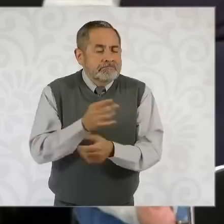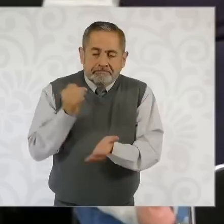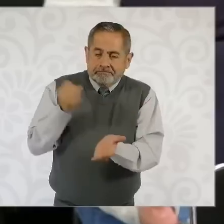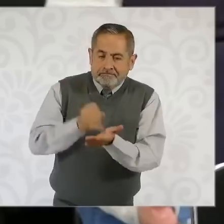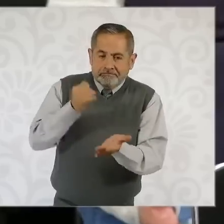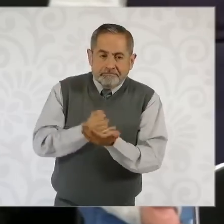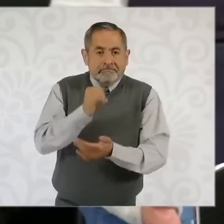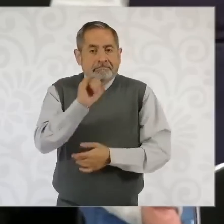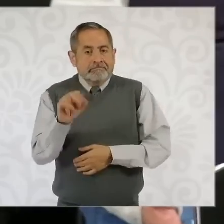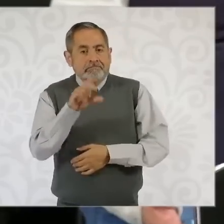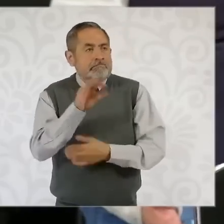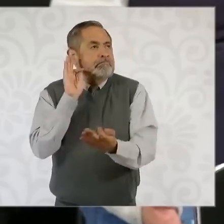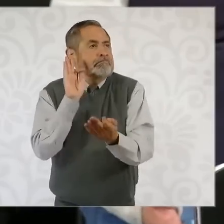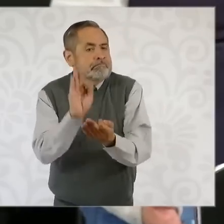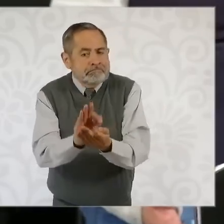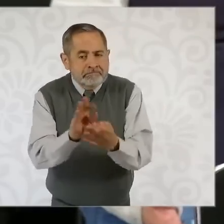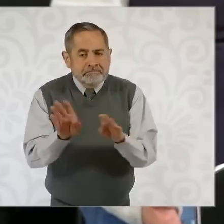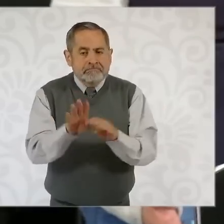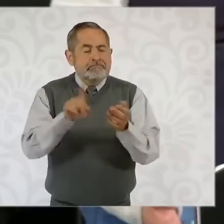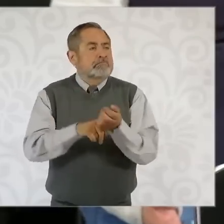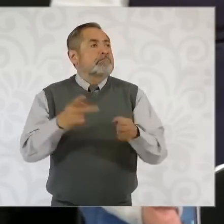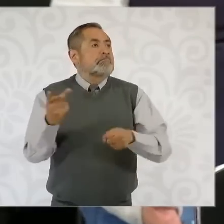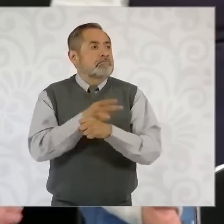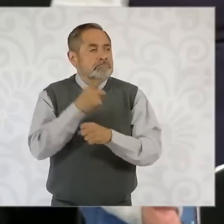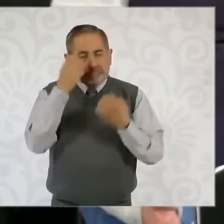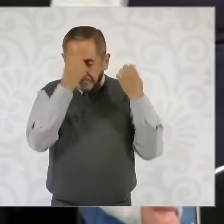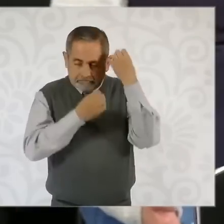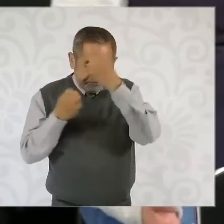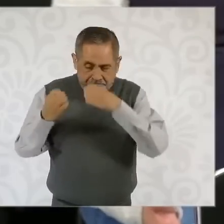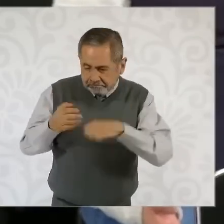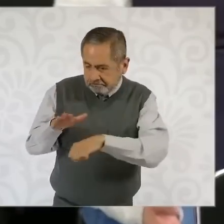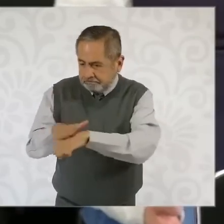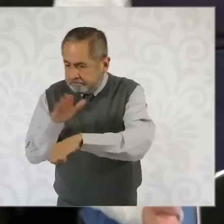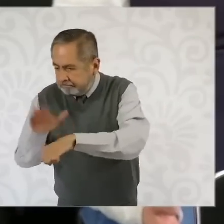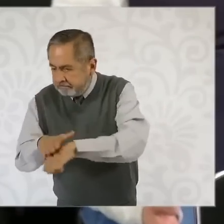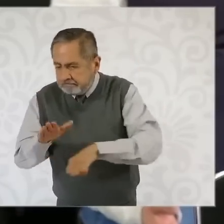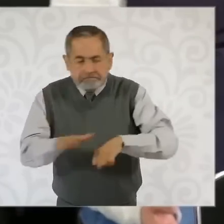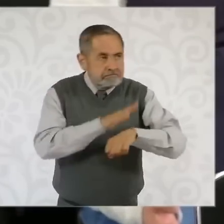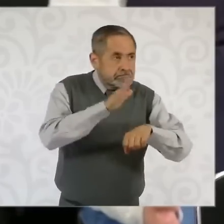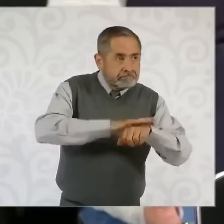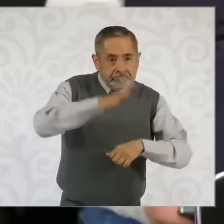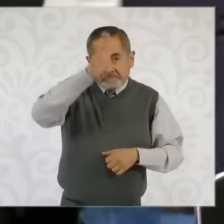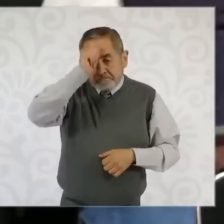acciones se han hecho para evaluar justamente Pues los compromisos que ambos países hicieron y si